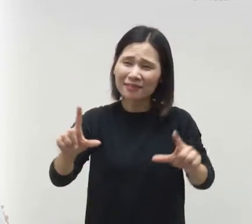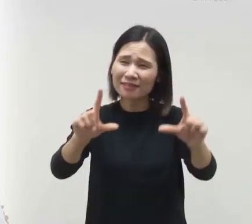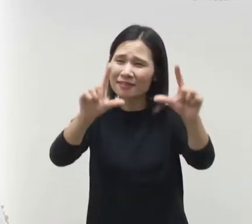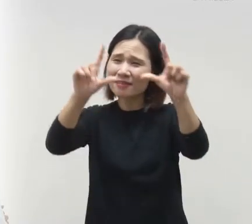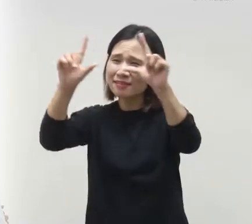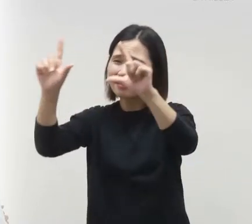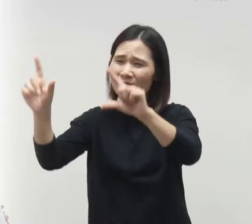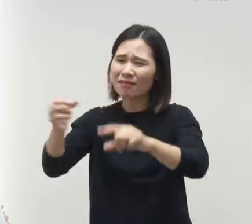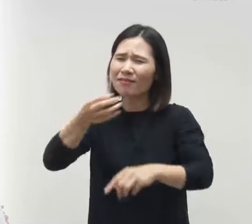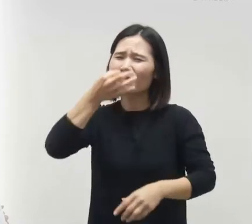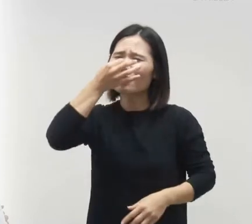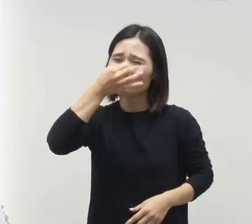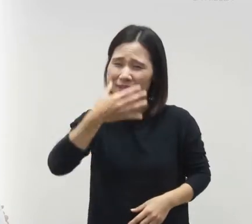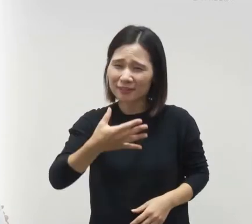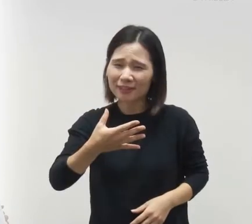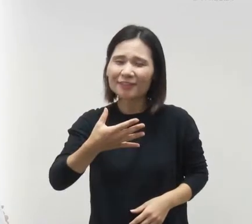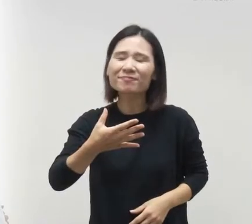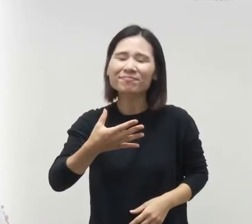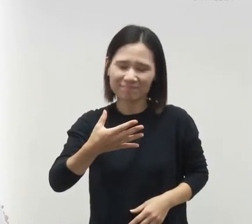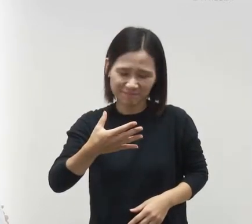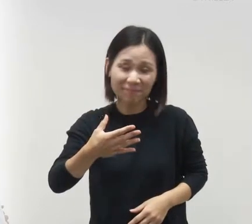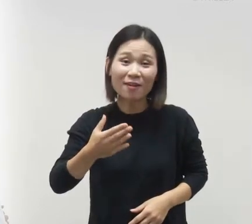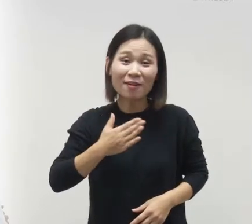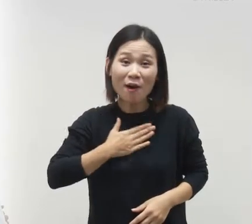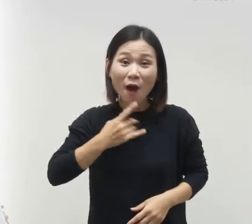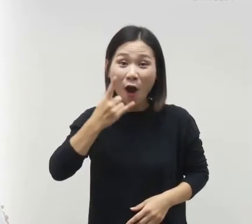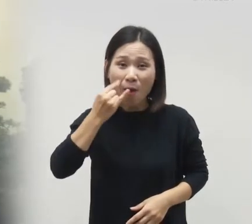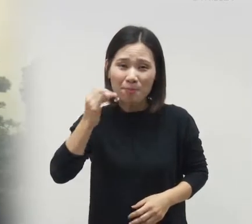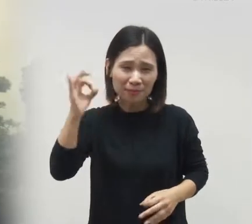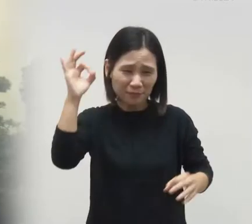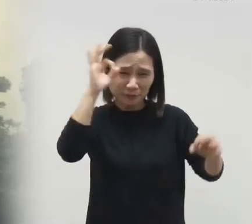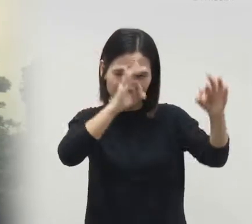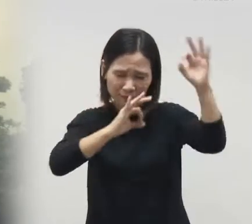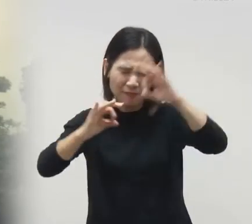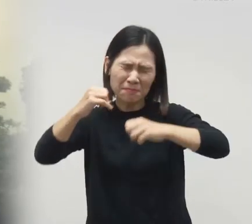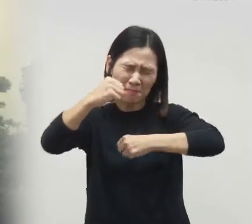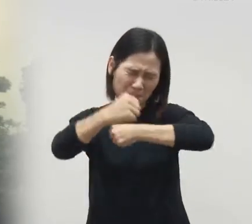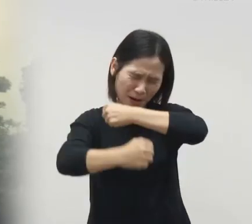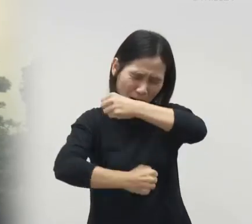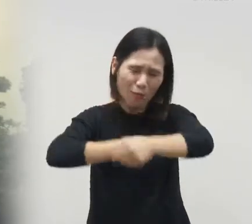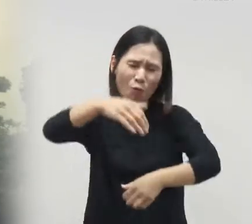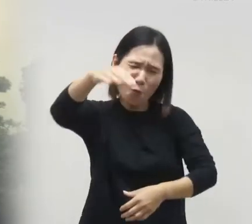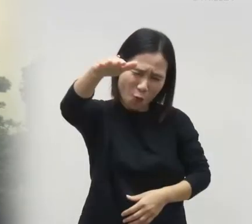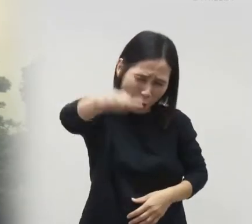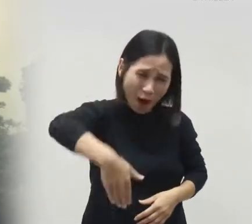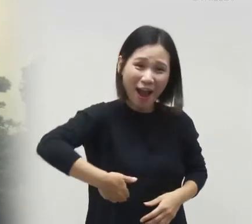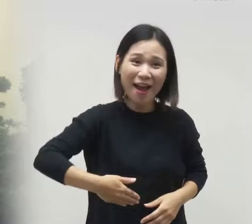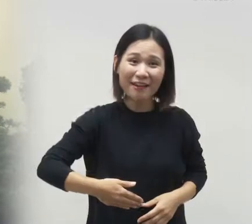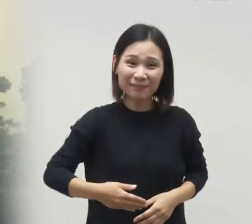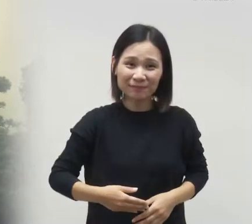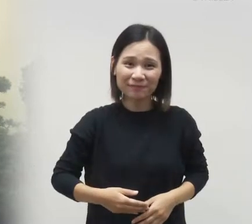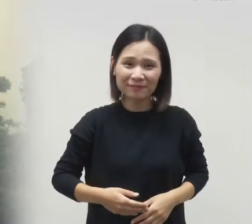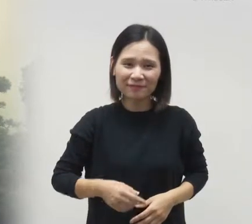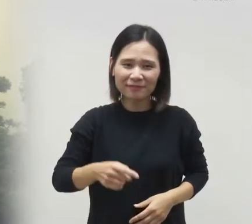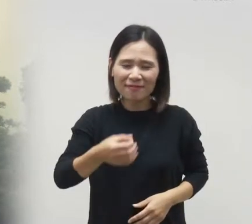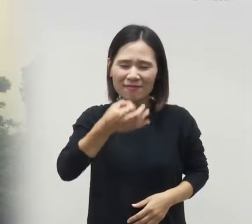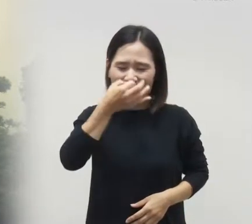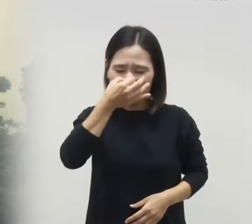그러다 힘들면 언제든 엄마에게 찾아오렴.